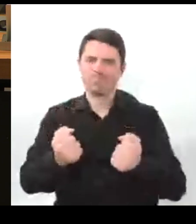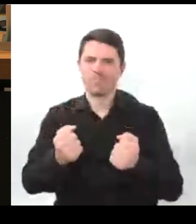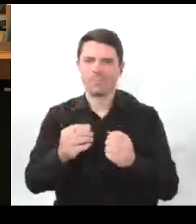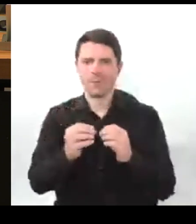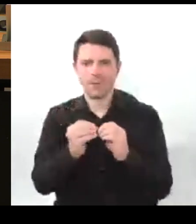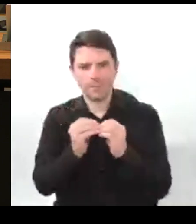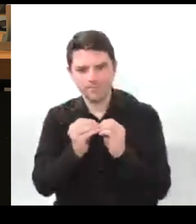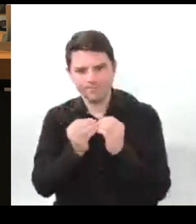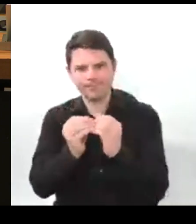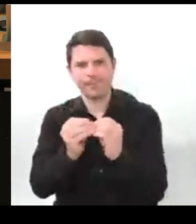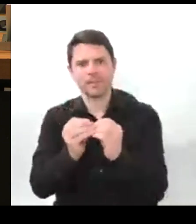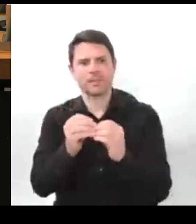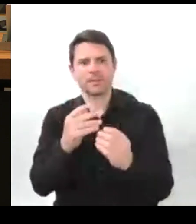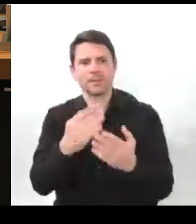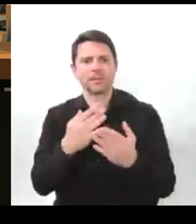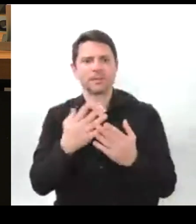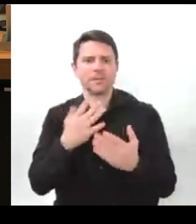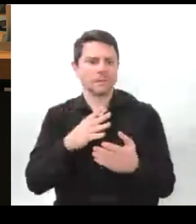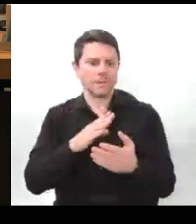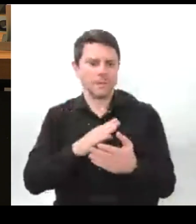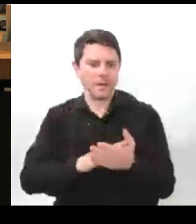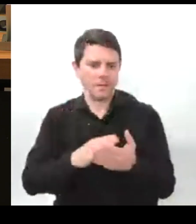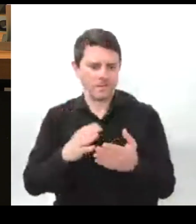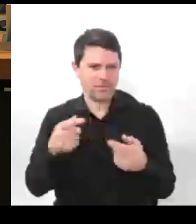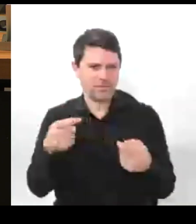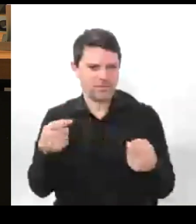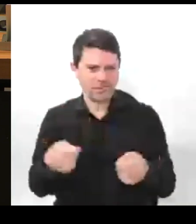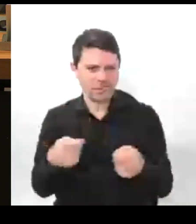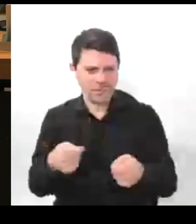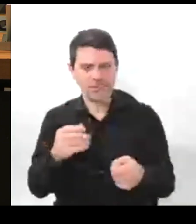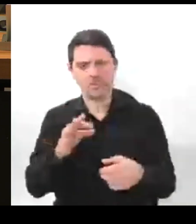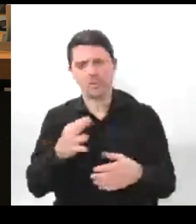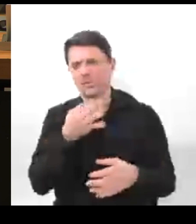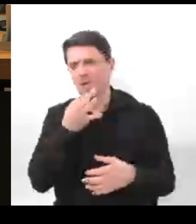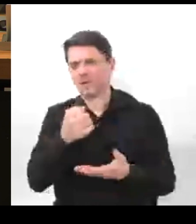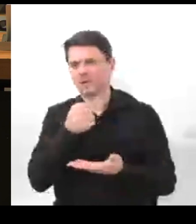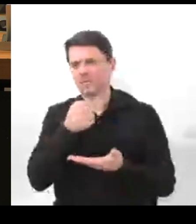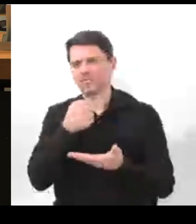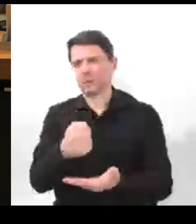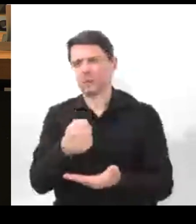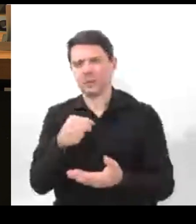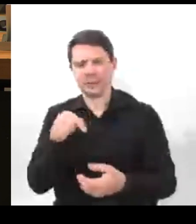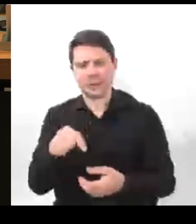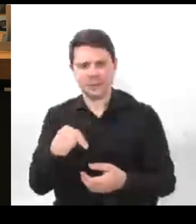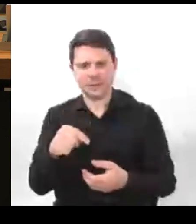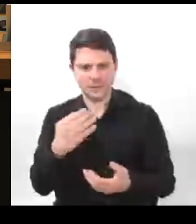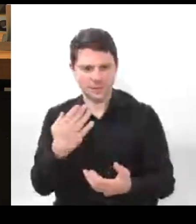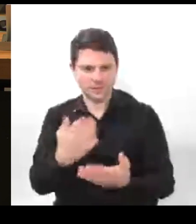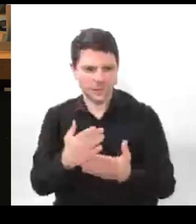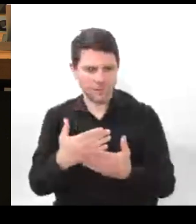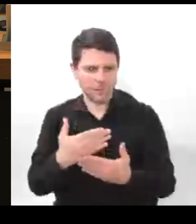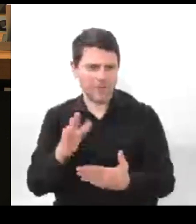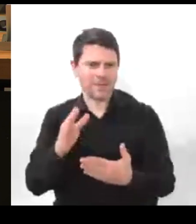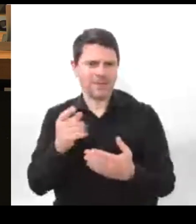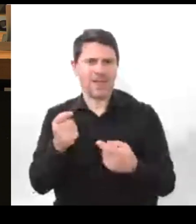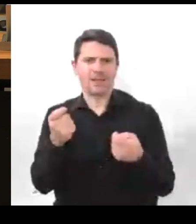genutzt. Wir brauchen eine andere Form der Schnelligkeit bei den landeseigenen Gesellschafte, bei den Gebäuden, für die wir selber Verantwortung tragen,